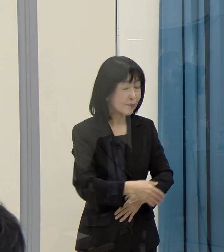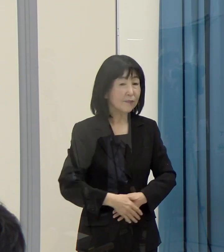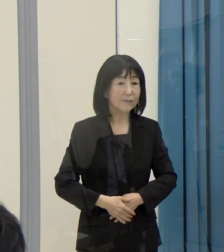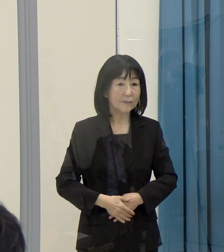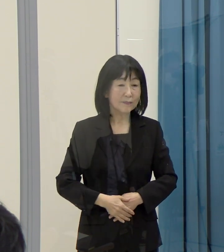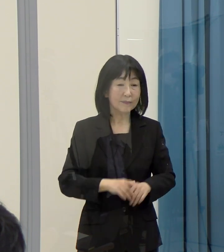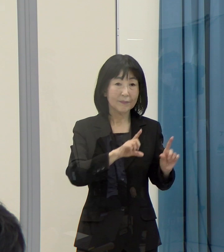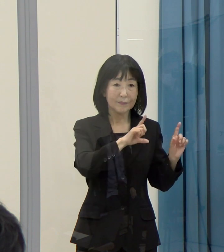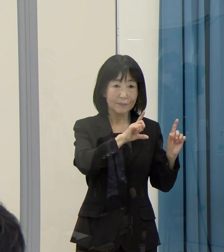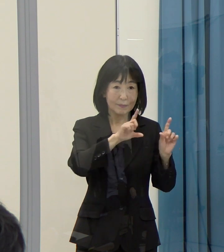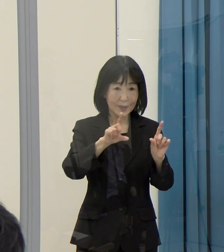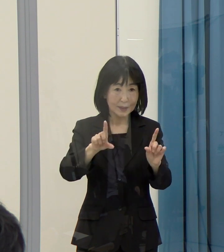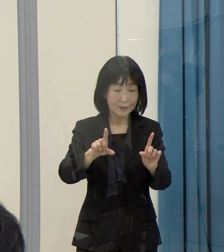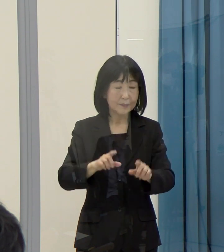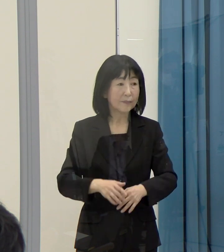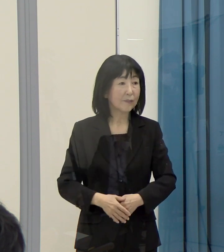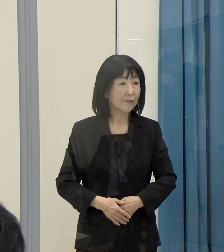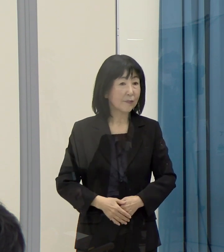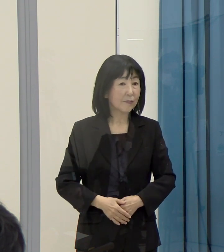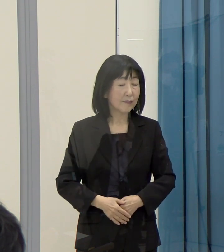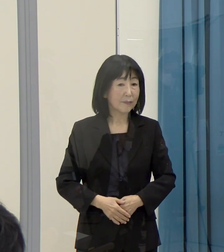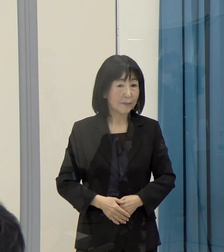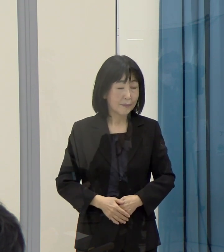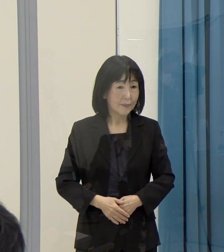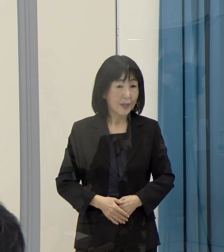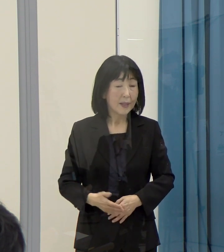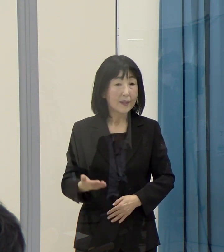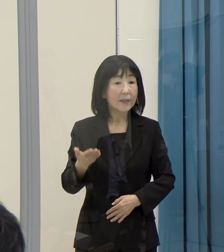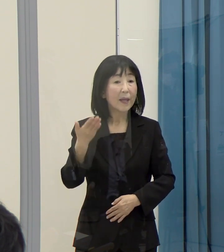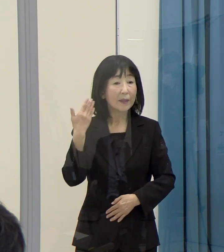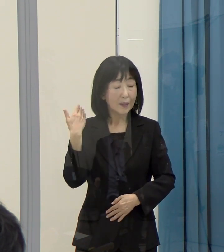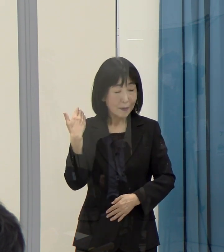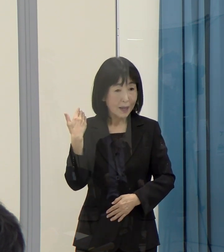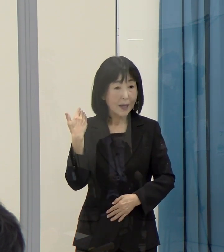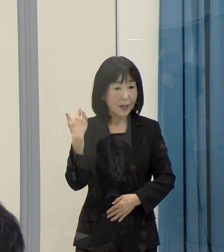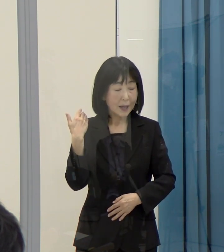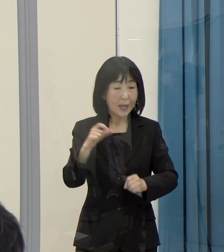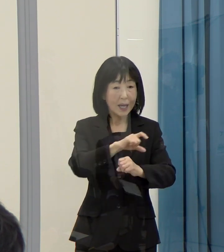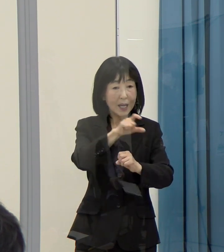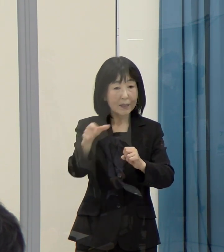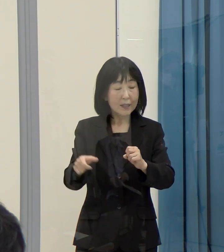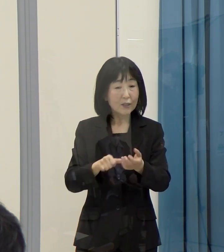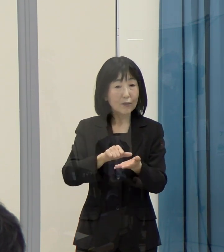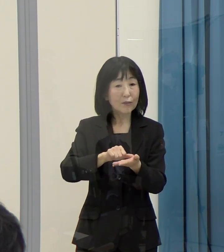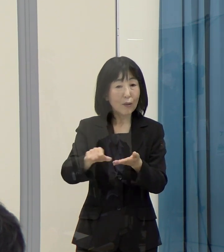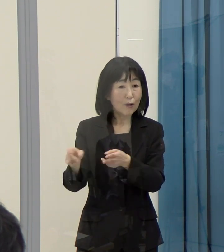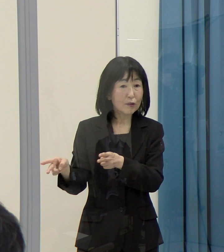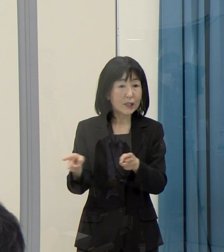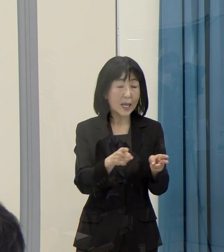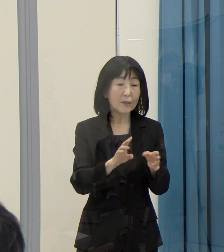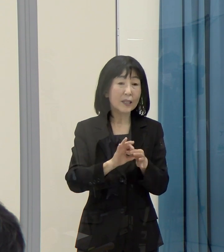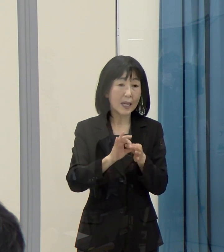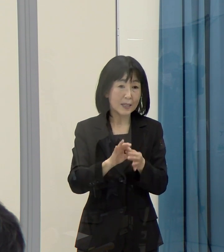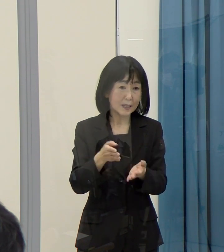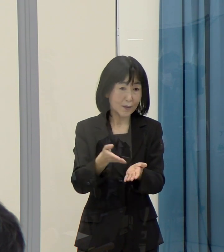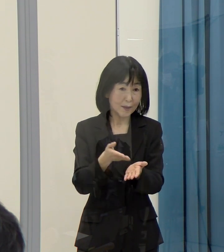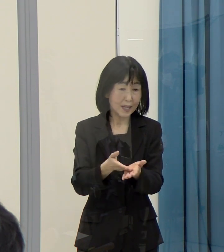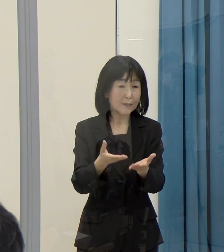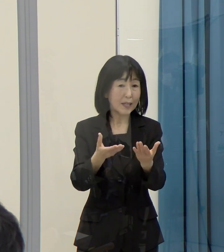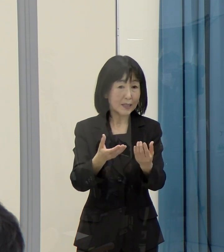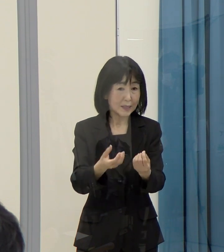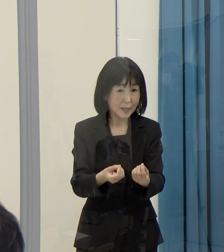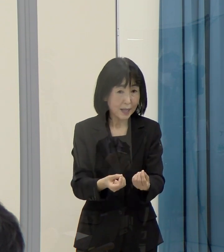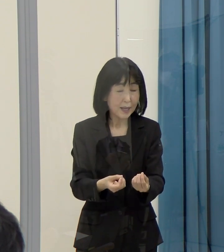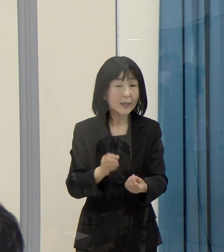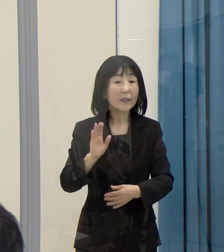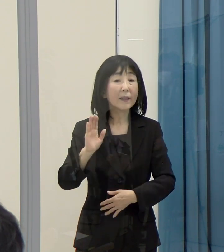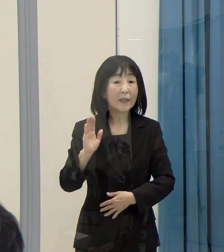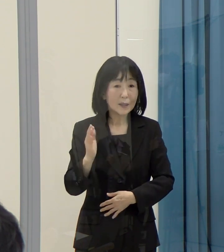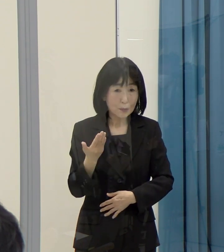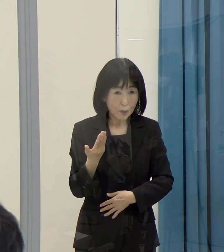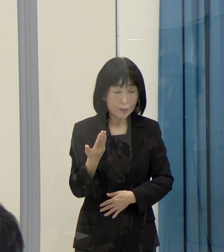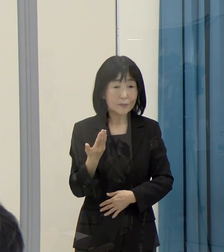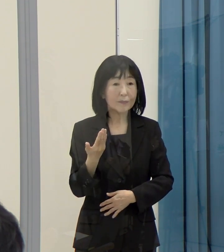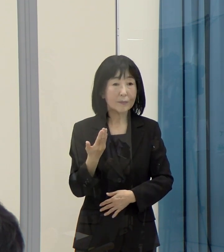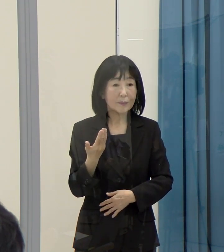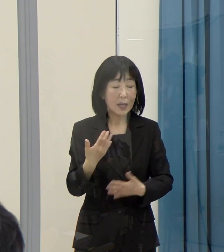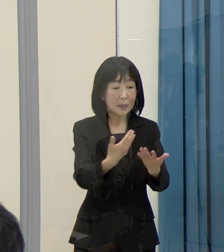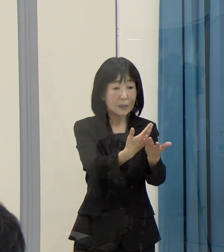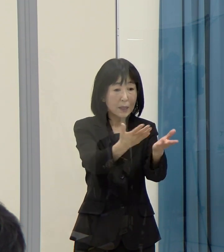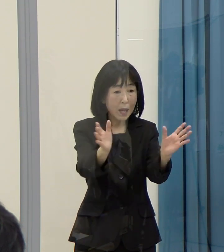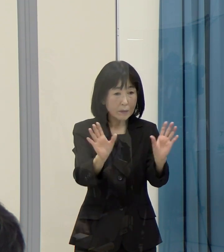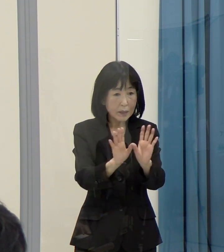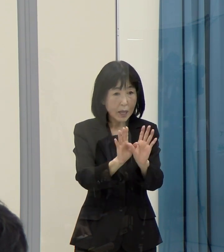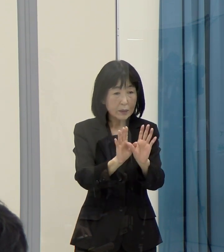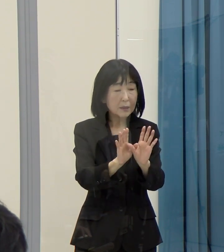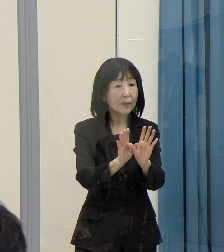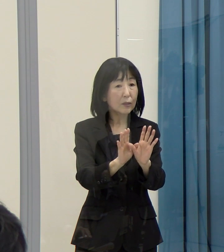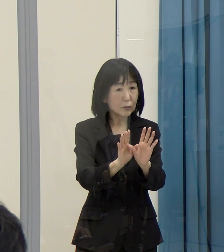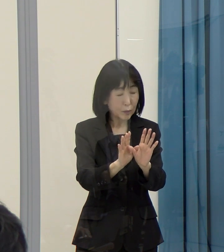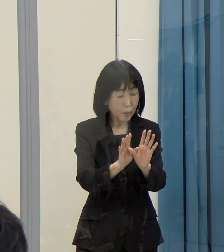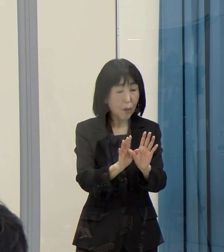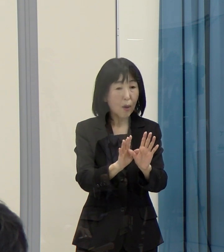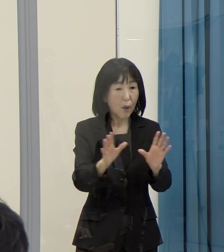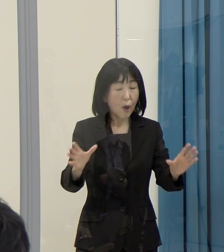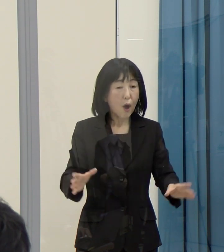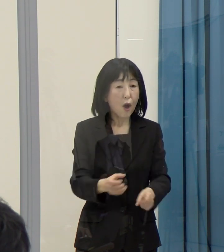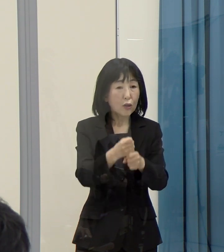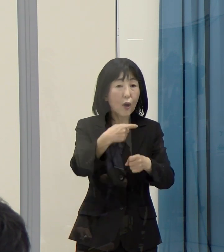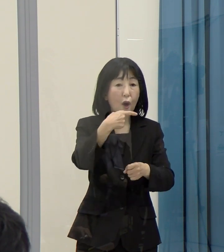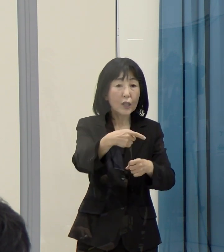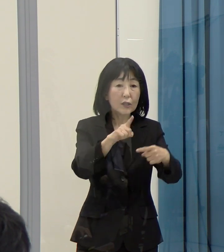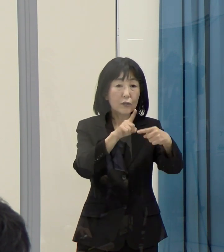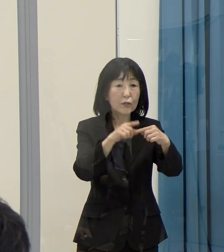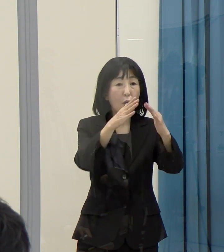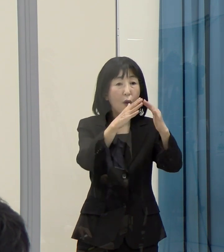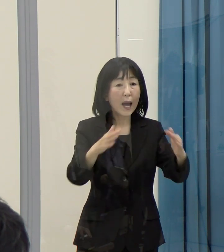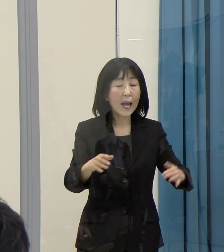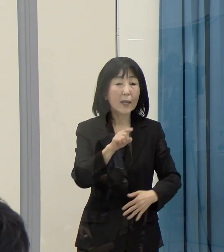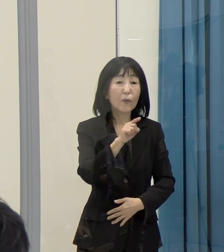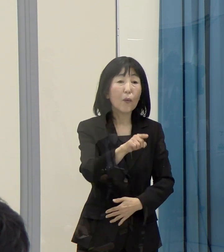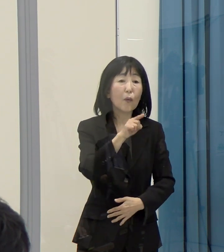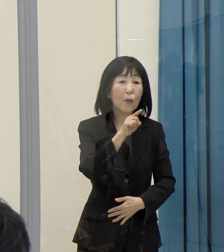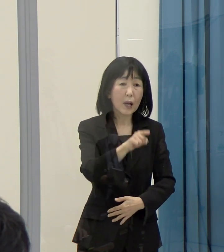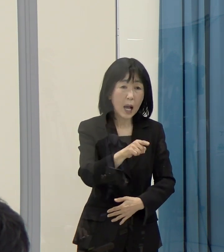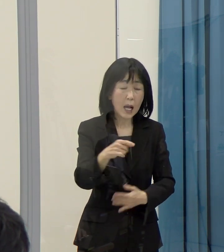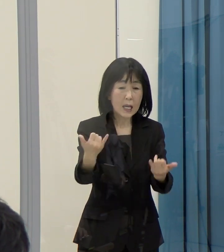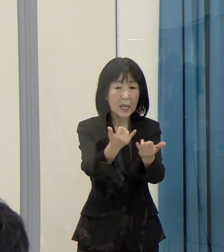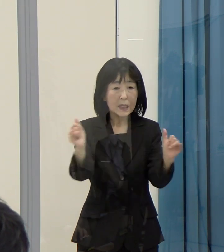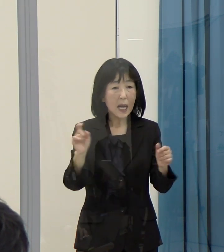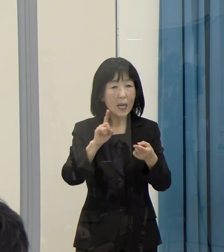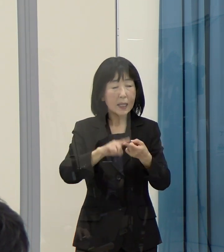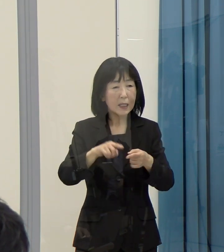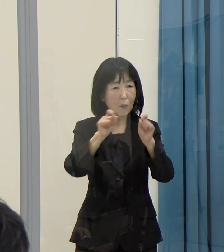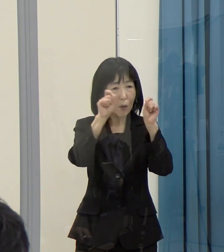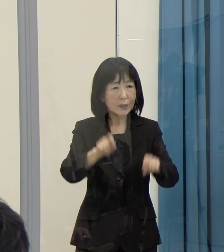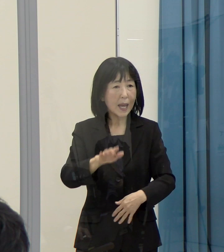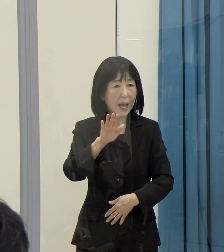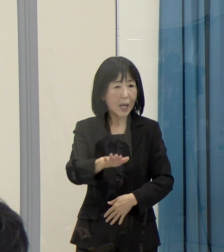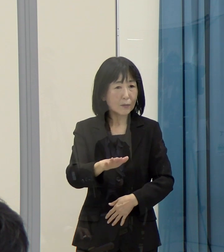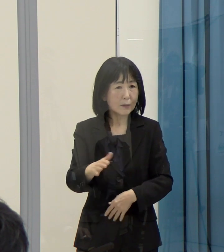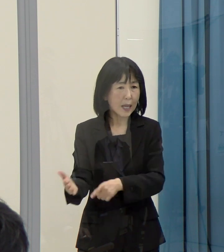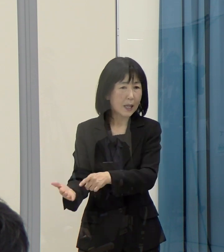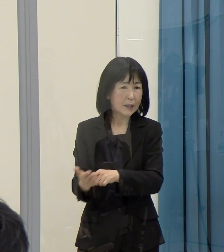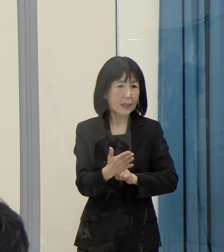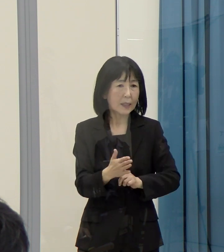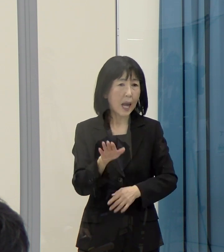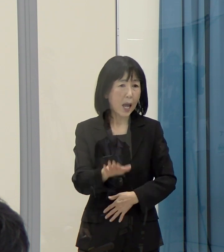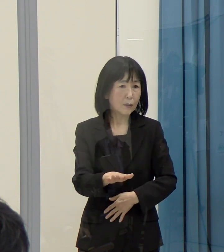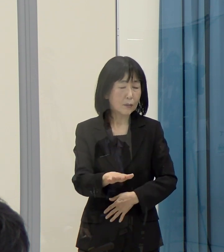（知事）先ほどは発表事項でしたので、当然、ＳＤＧｓの登録制度についてとお伺いしましたが、団体そのものが社会的に問題があると指摘を受けている団体、またその関連団体について、